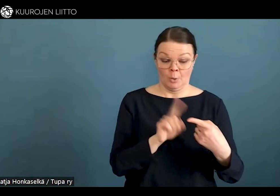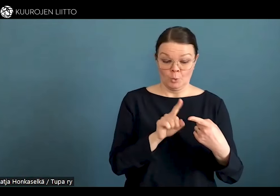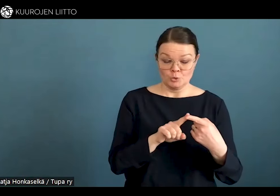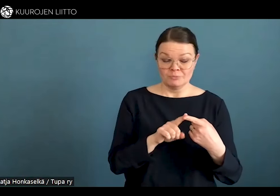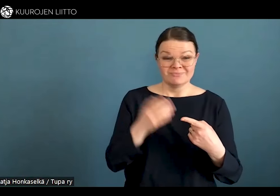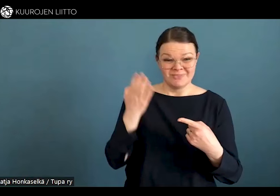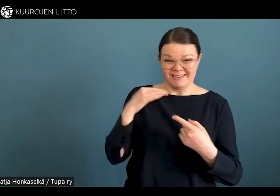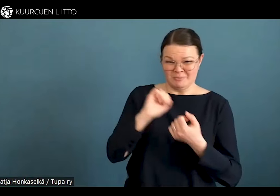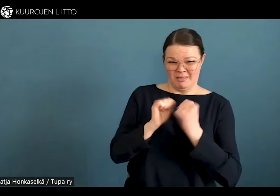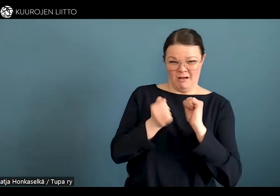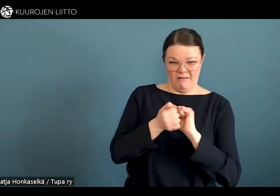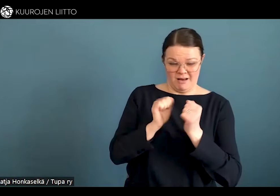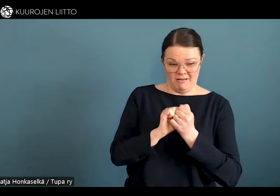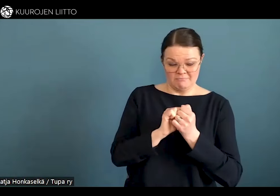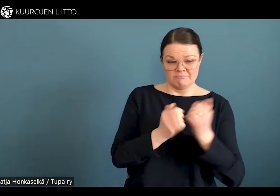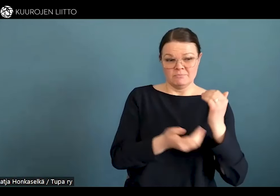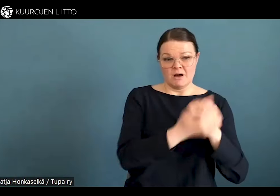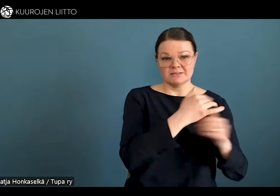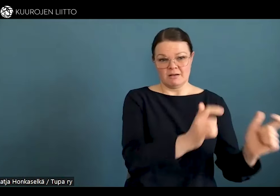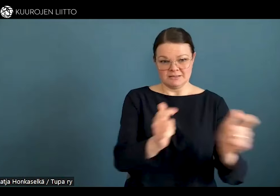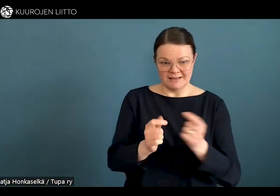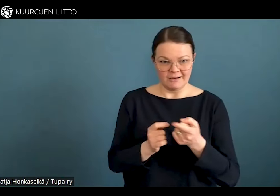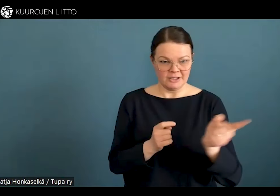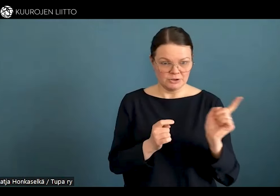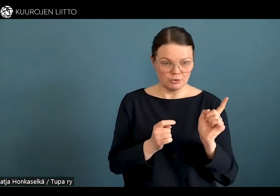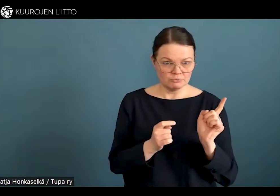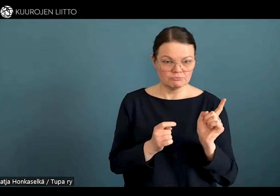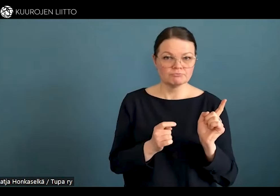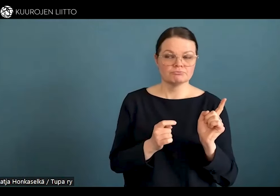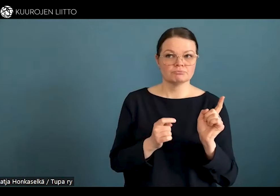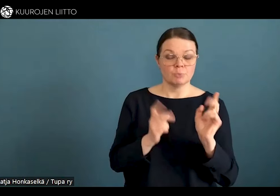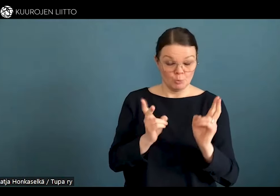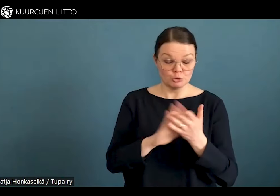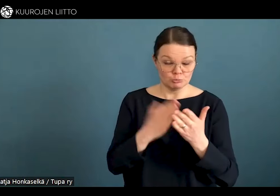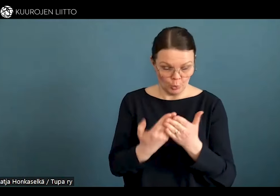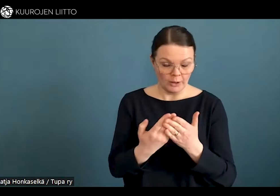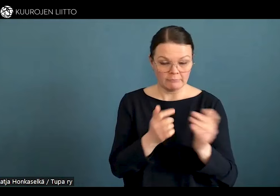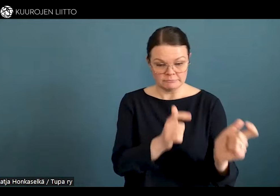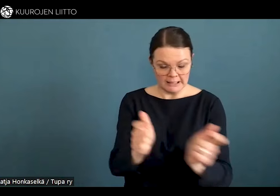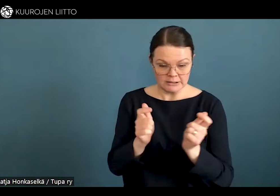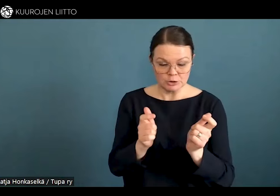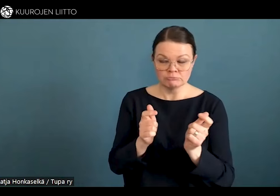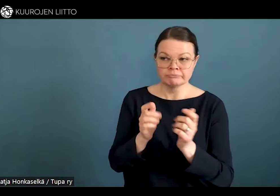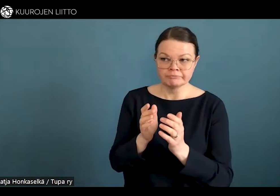Ensiksikin aiemmin talvella sekä asiakas- että tulkkausalan järjestöt -